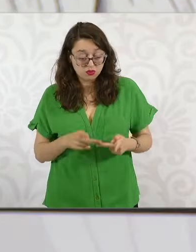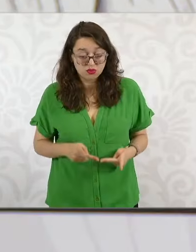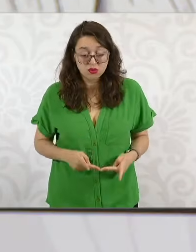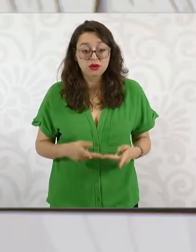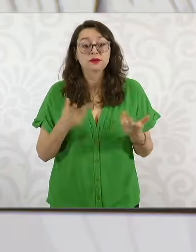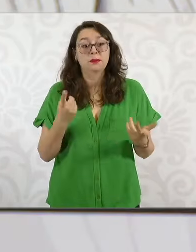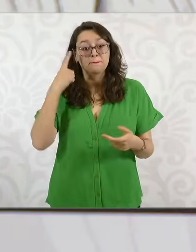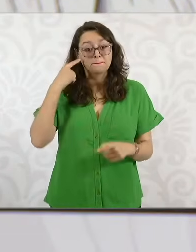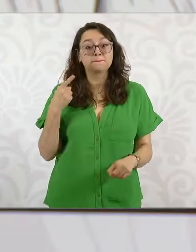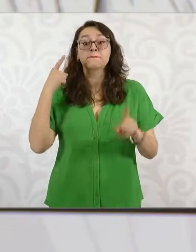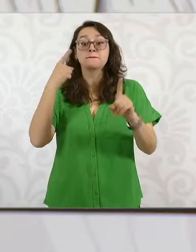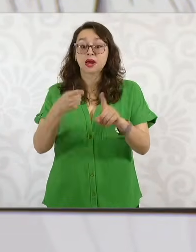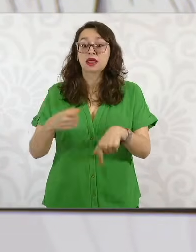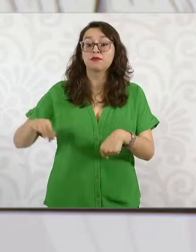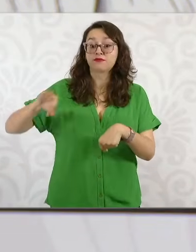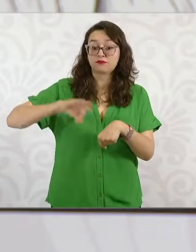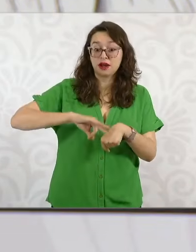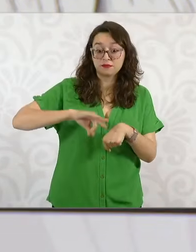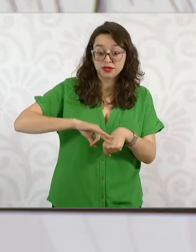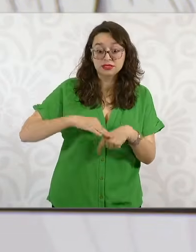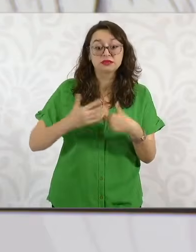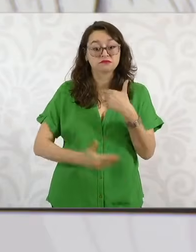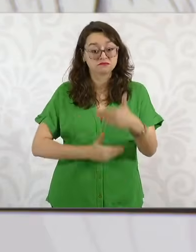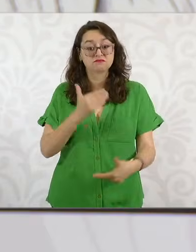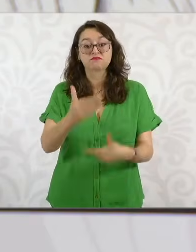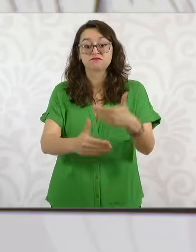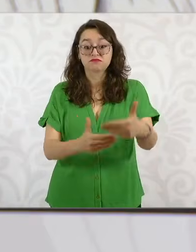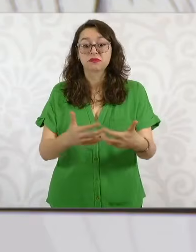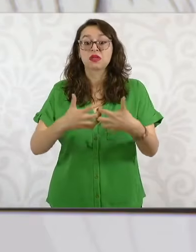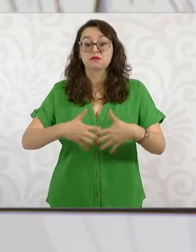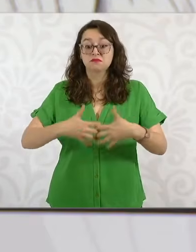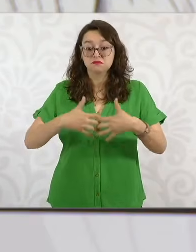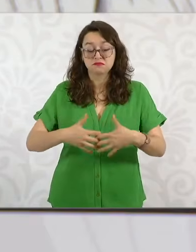la industria farmacéutica, consolidando una base industrial estratégica clave